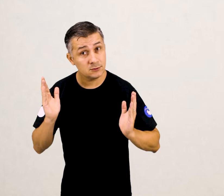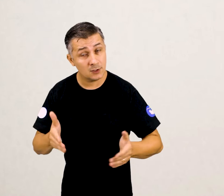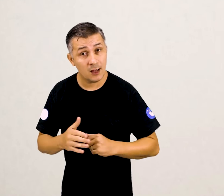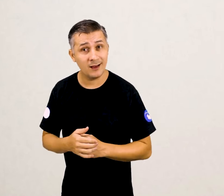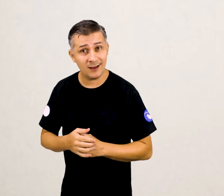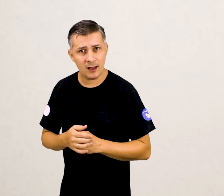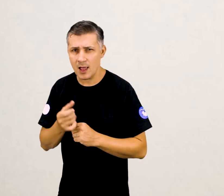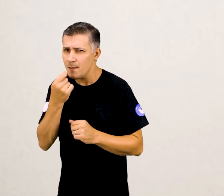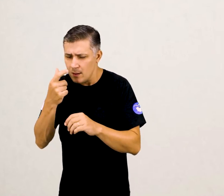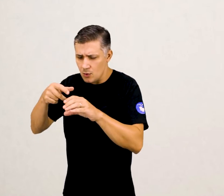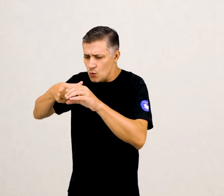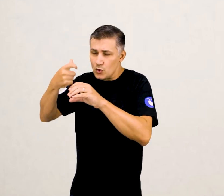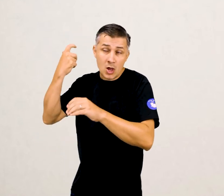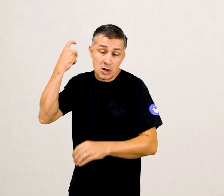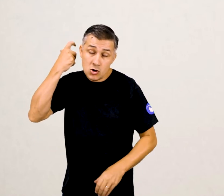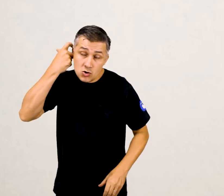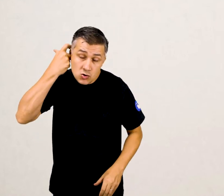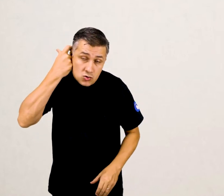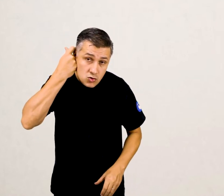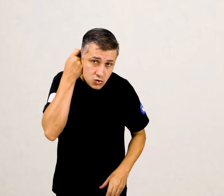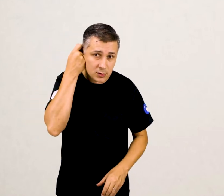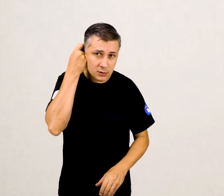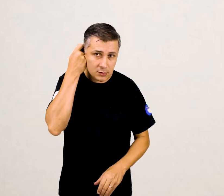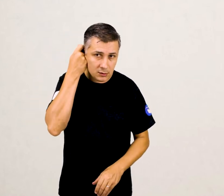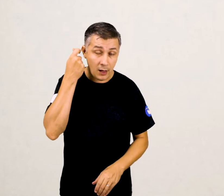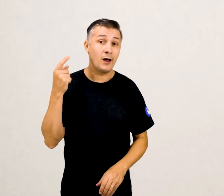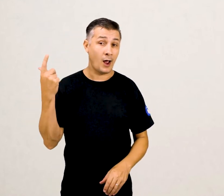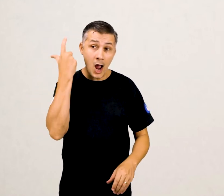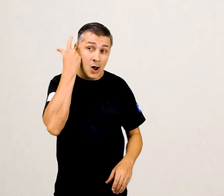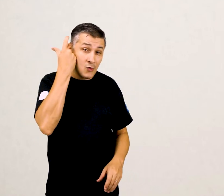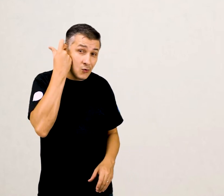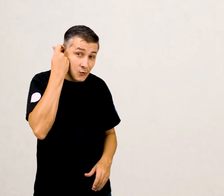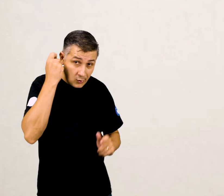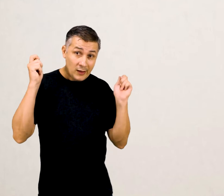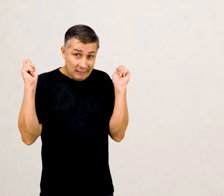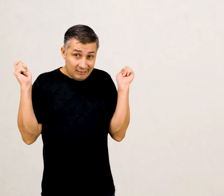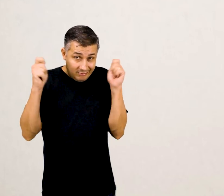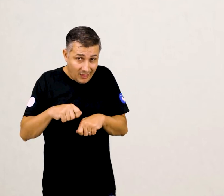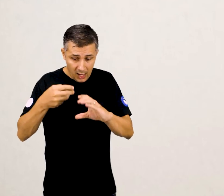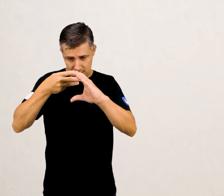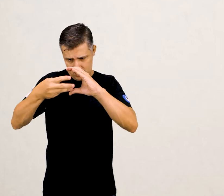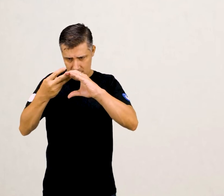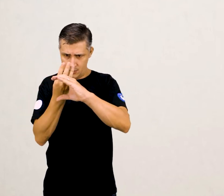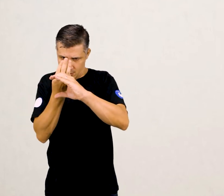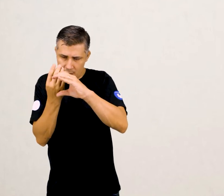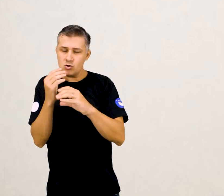Assim elas foram injetadas no ouvido, promovendo a desejada regeneração das células ciliadas